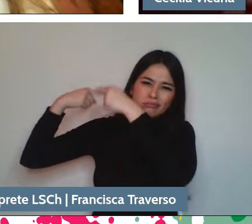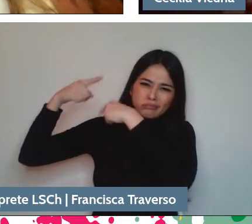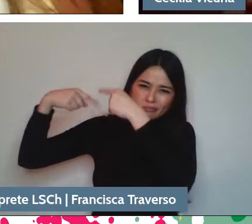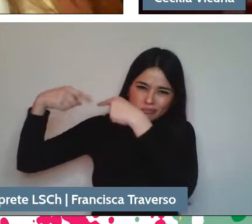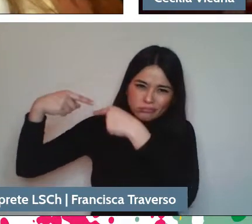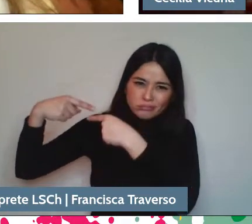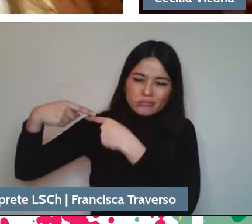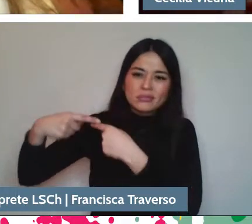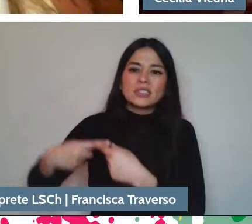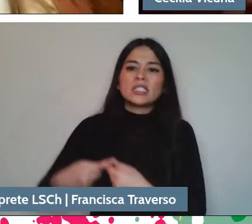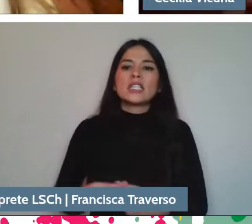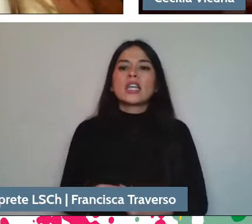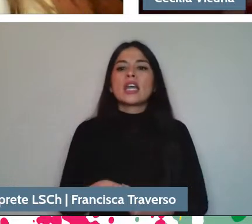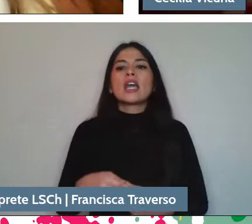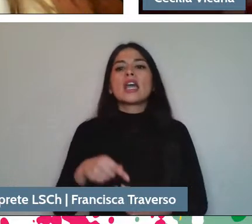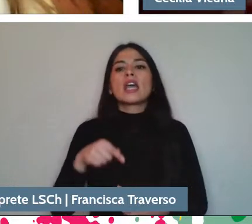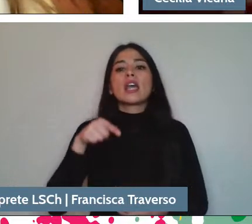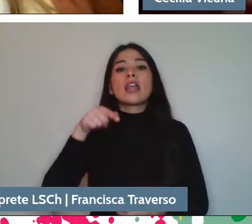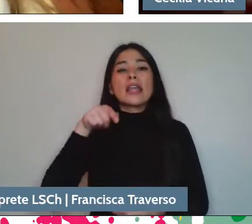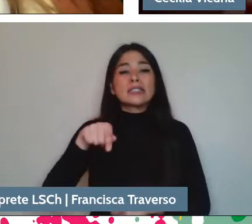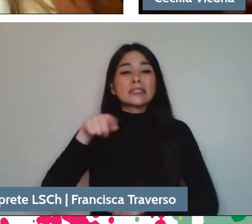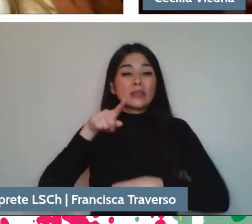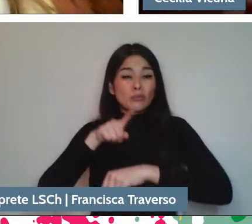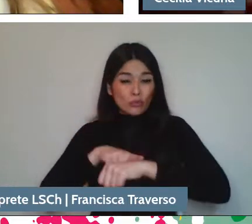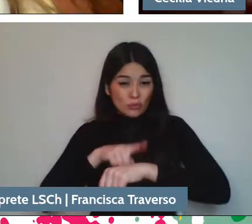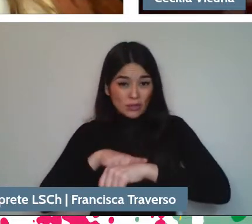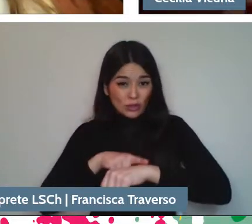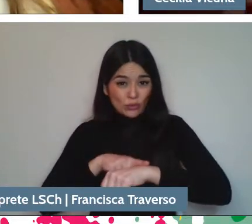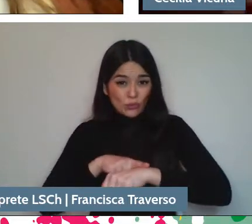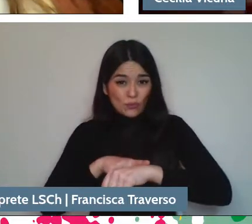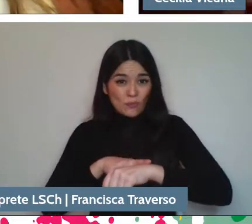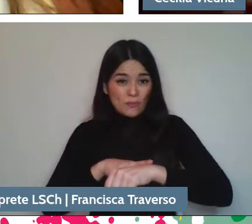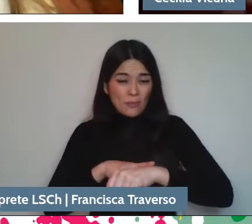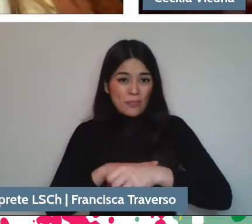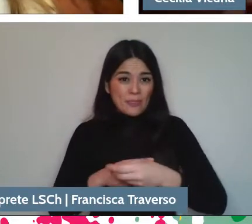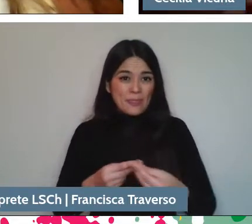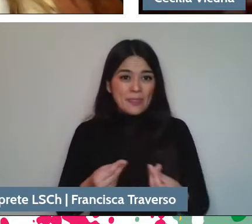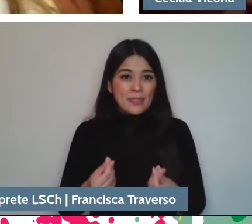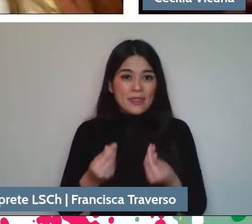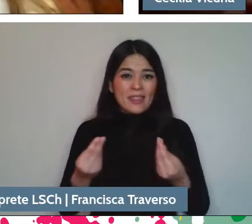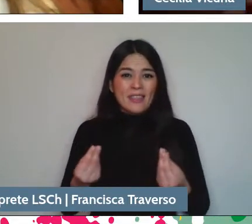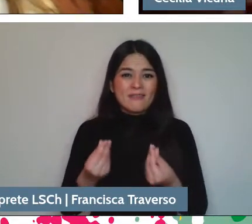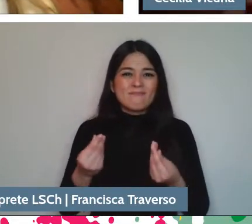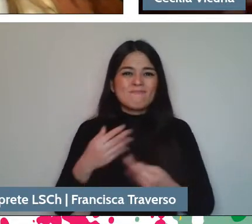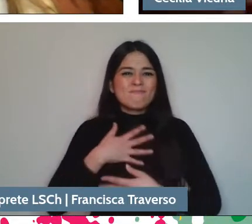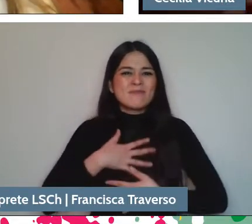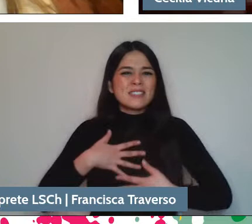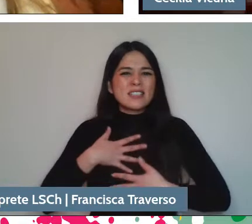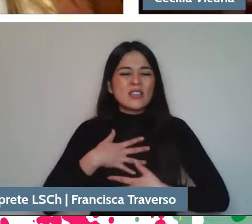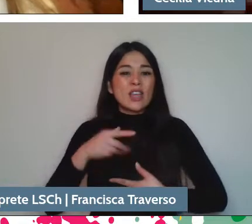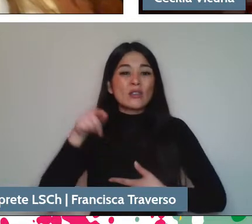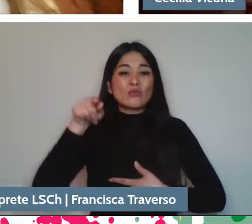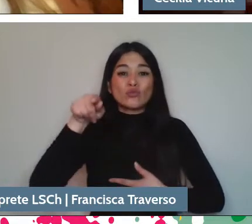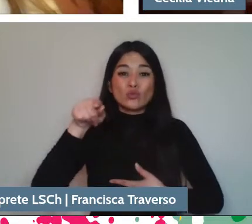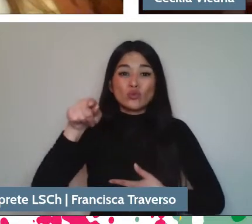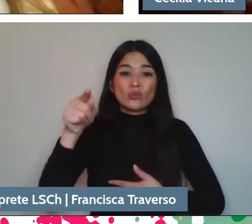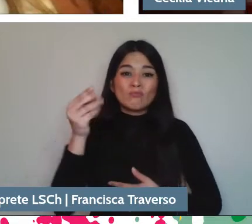donde cada uno de esos momentos te va haciendo... me da la impresión a mi, tomar conciencia de algo específico.